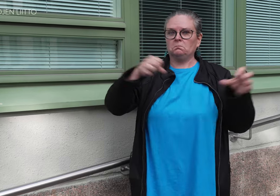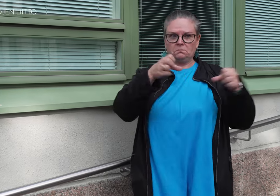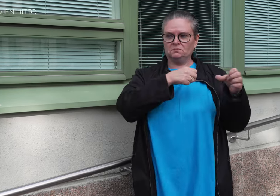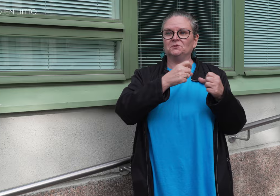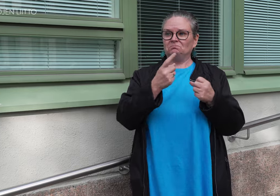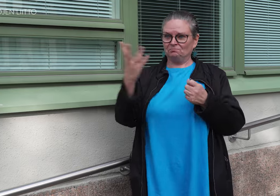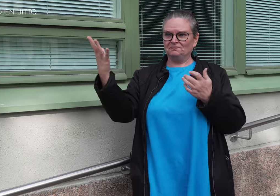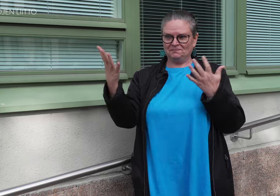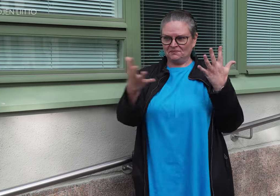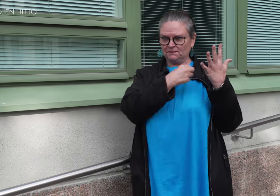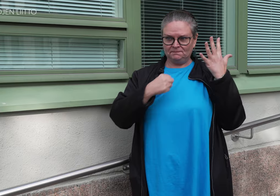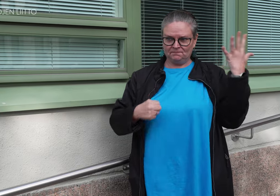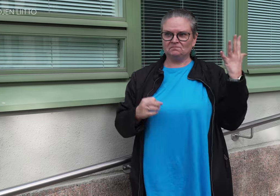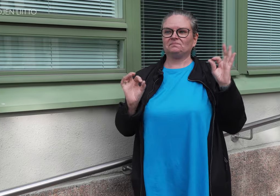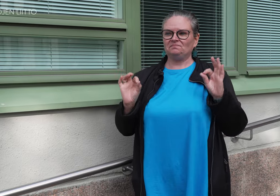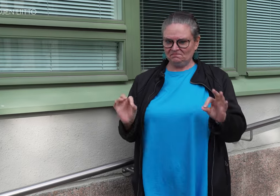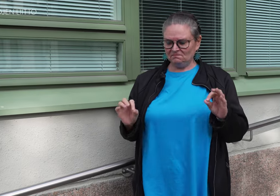viiden ihmisen porukan kasaan.